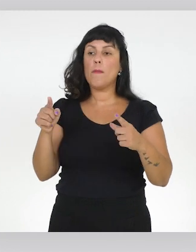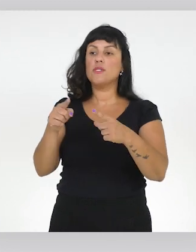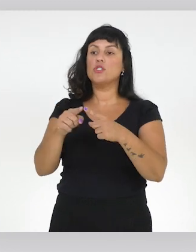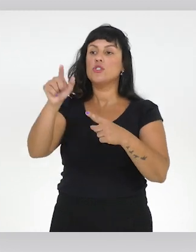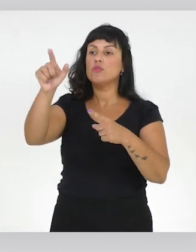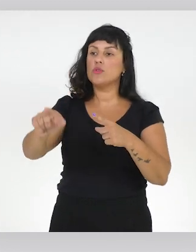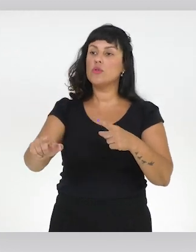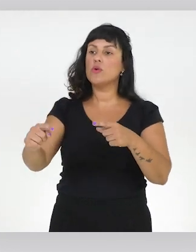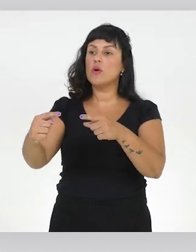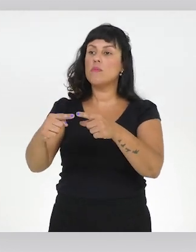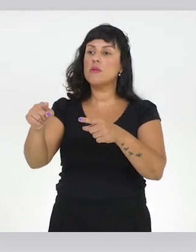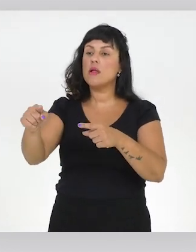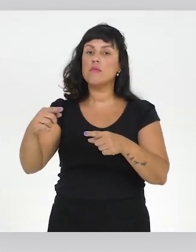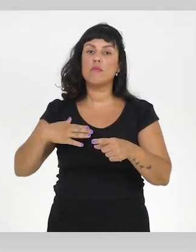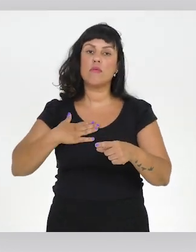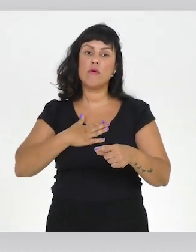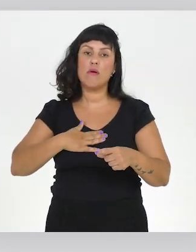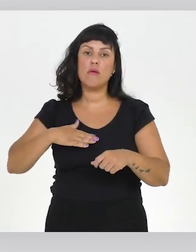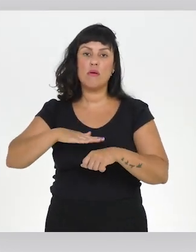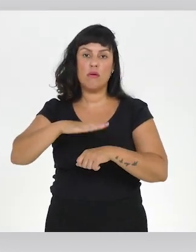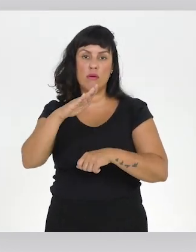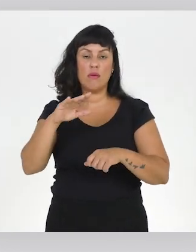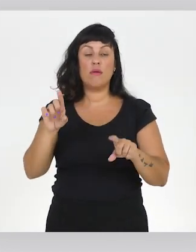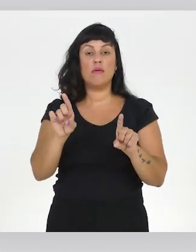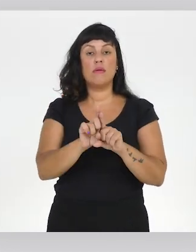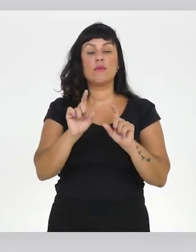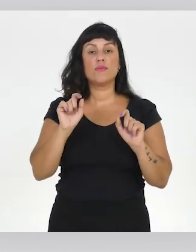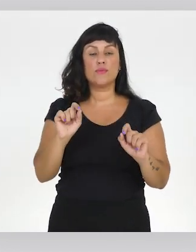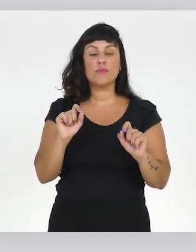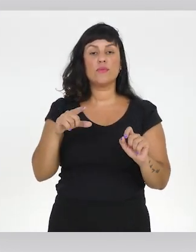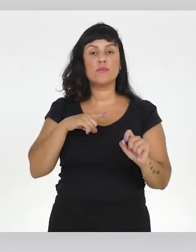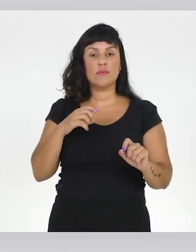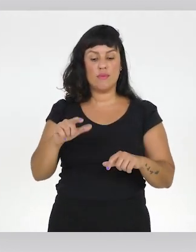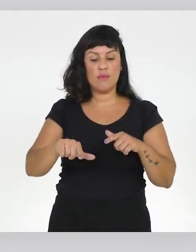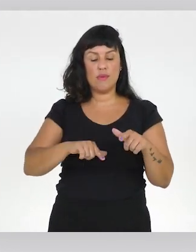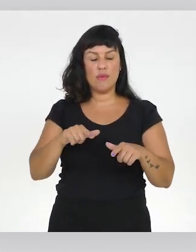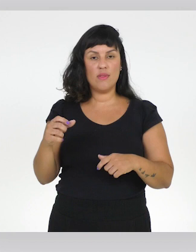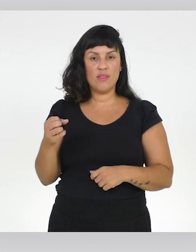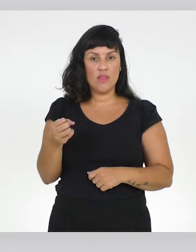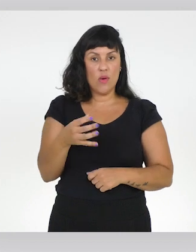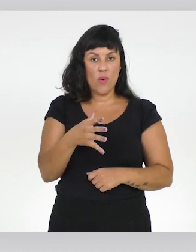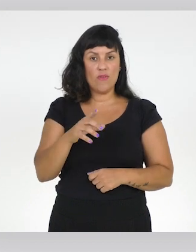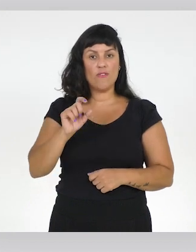os mais modernos trabalhos tem trazido para nós um conceito de que devemos